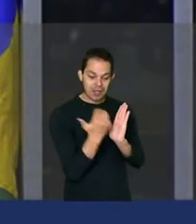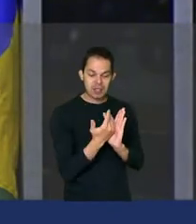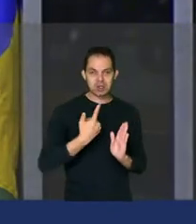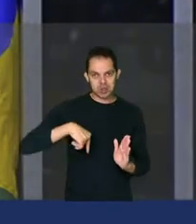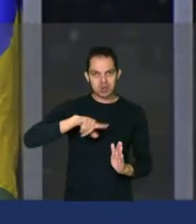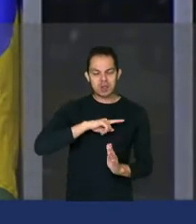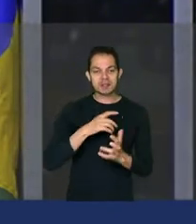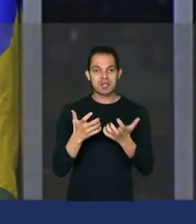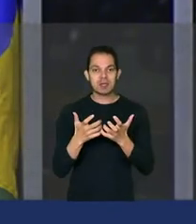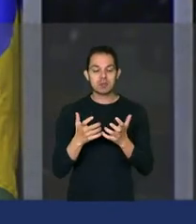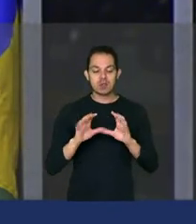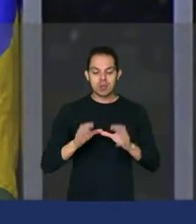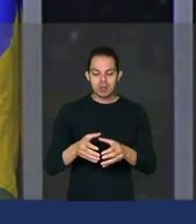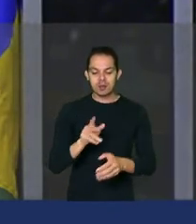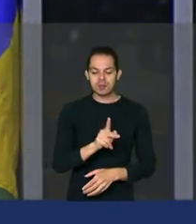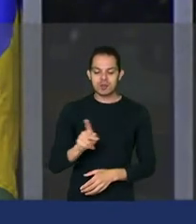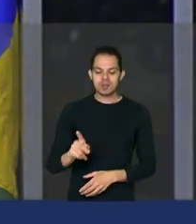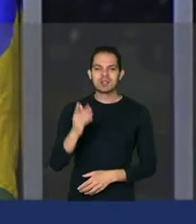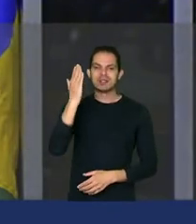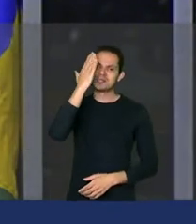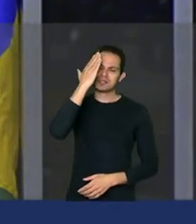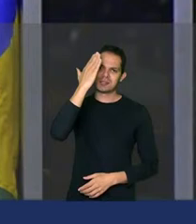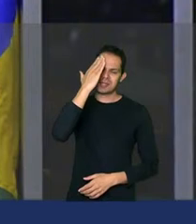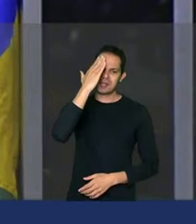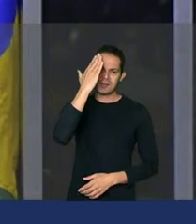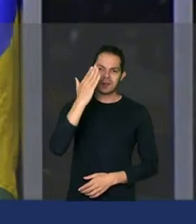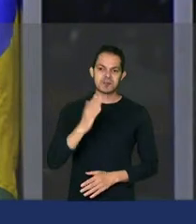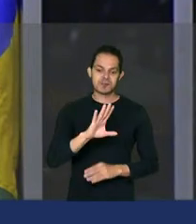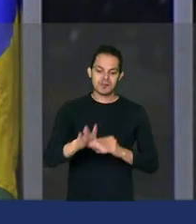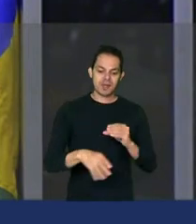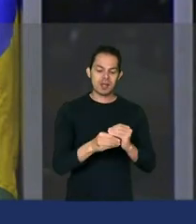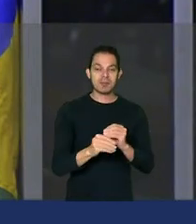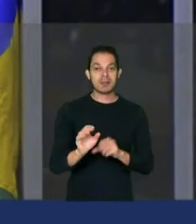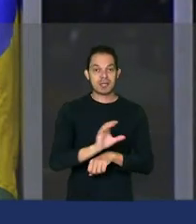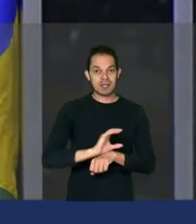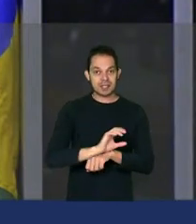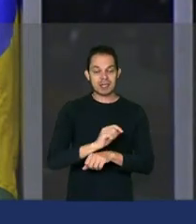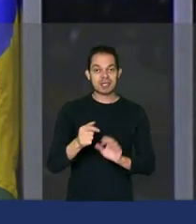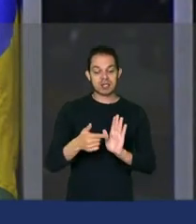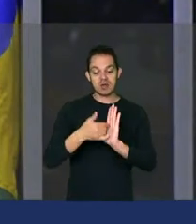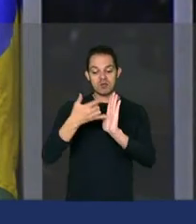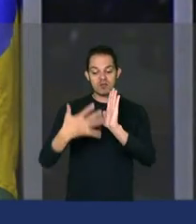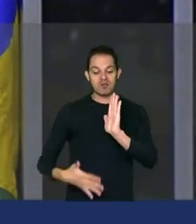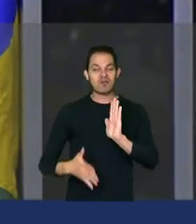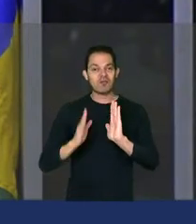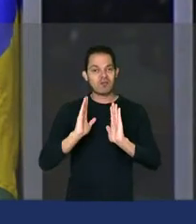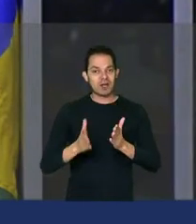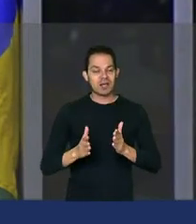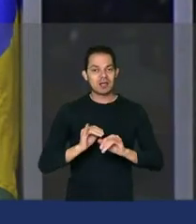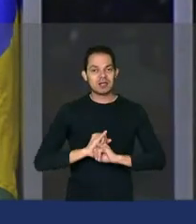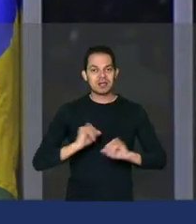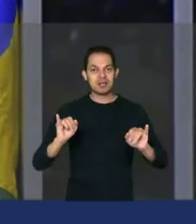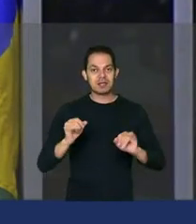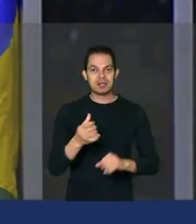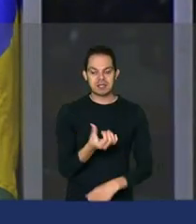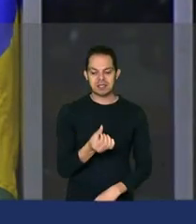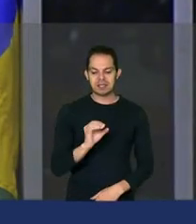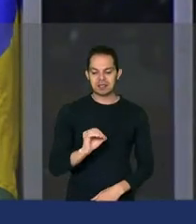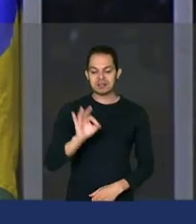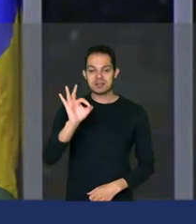COMPROMISSO DO NOSSO MANDATO E OS PROFESSORES SABEM MUITO BEM DISSO, ESSA EMENDA CONSTITUCIONAL QUE FALEI AQUI,